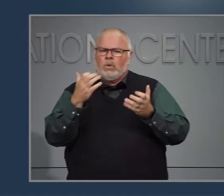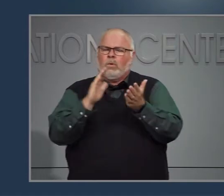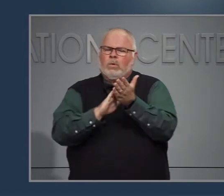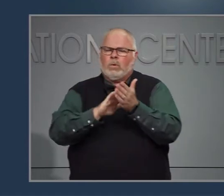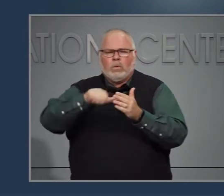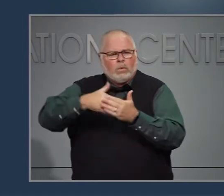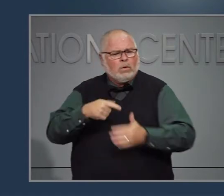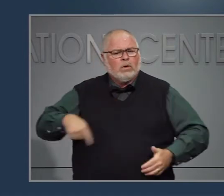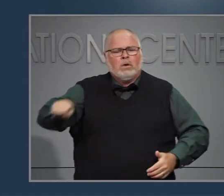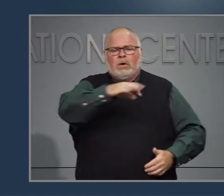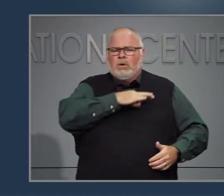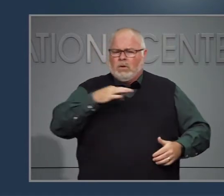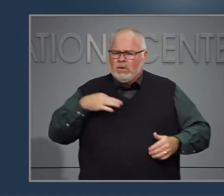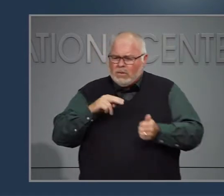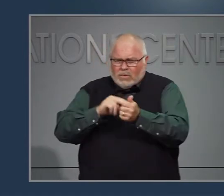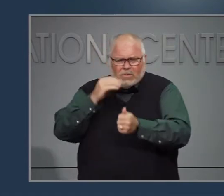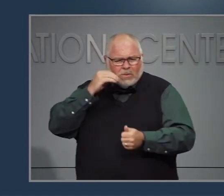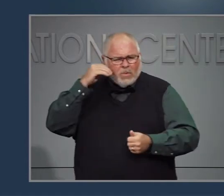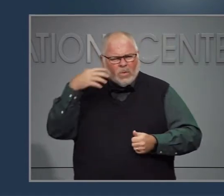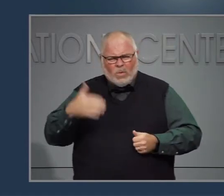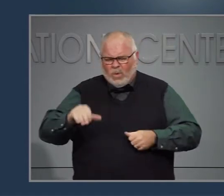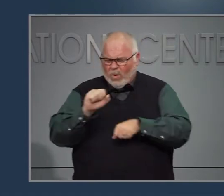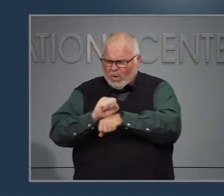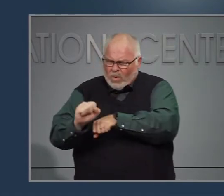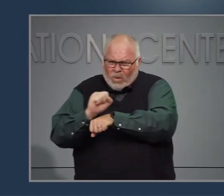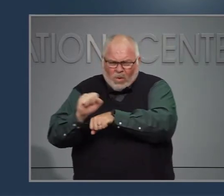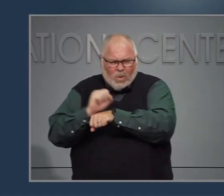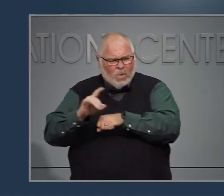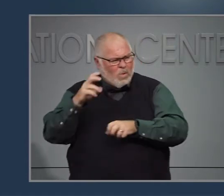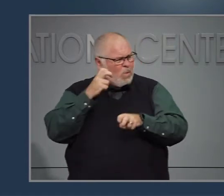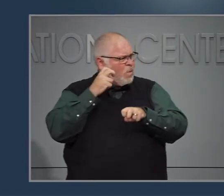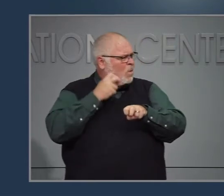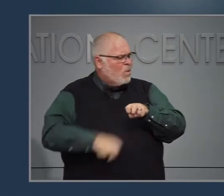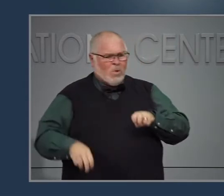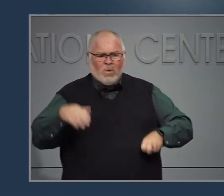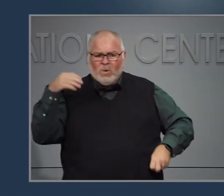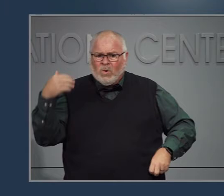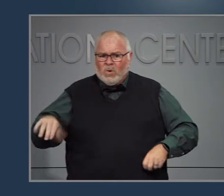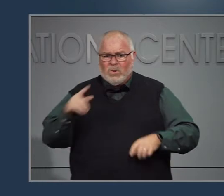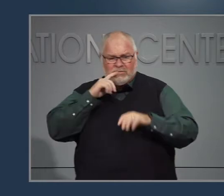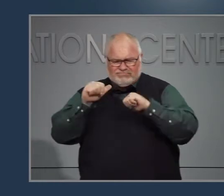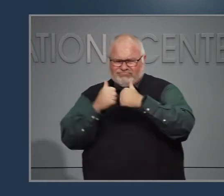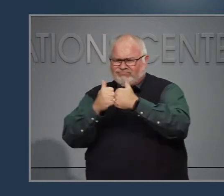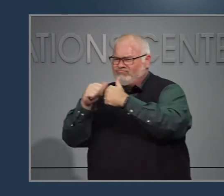Carolina del Norte bajo estas circunstancias tan difícil.